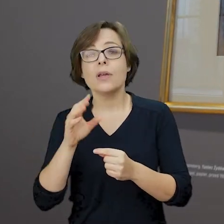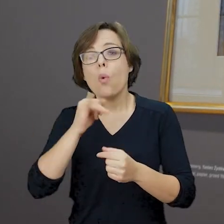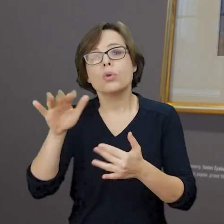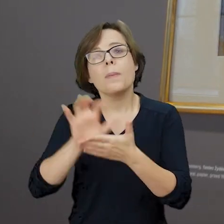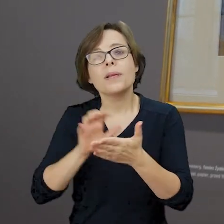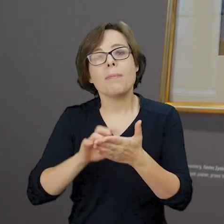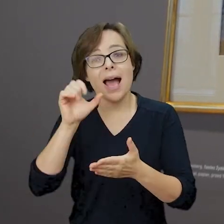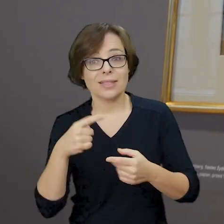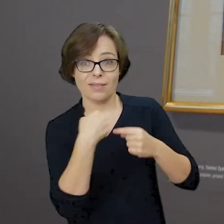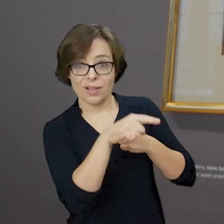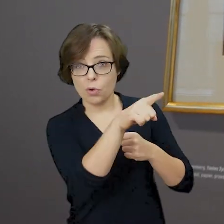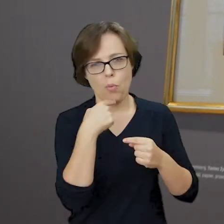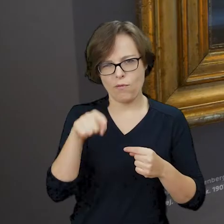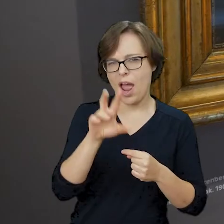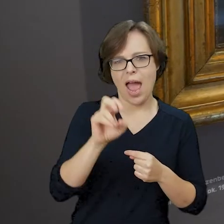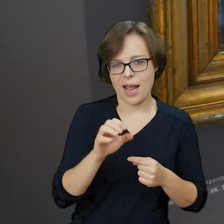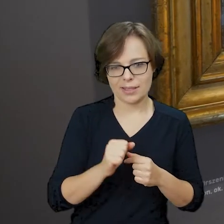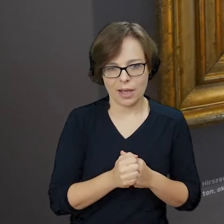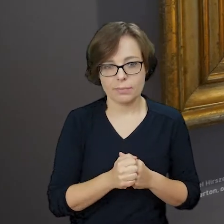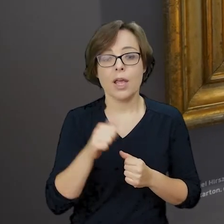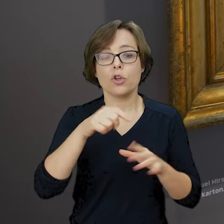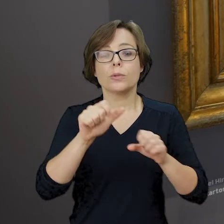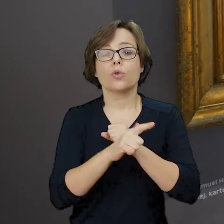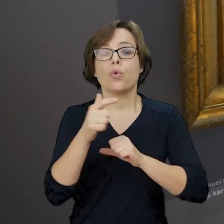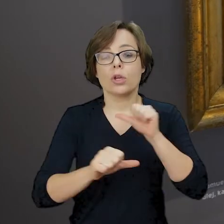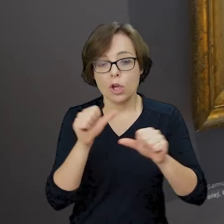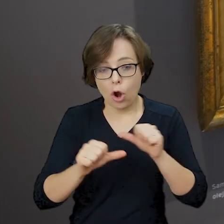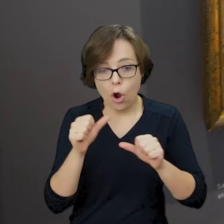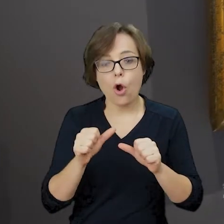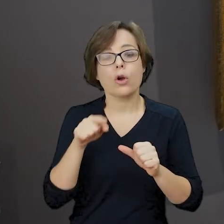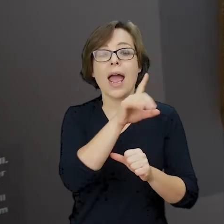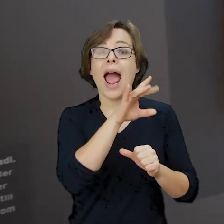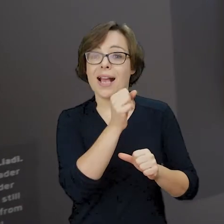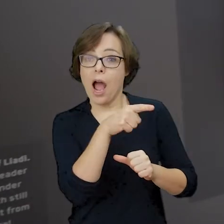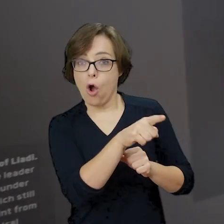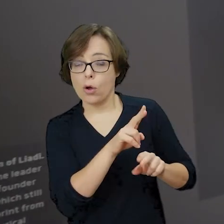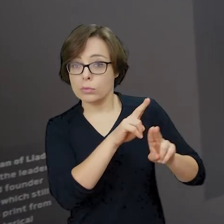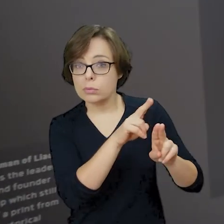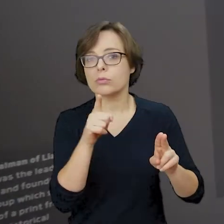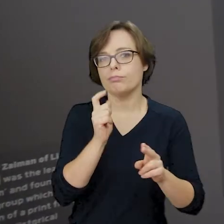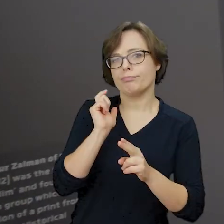W 1772 roku zwolennicy Gaona, czyli misnagdzi, obłożyli przeciwników klątwą.